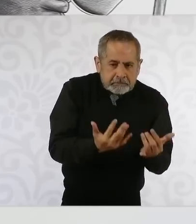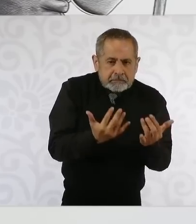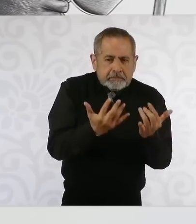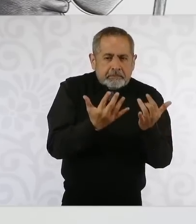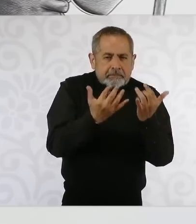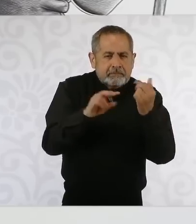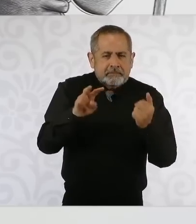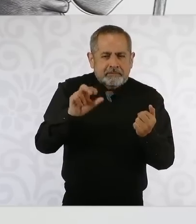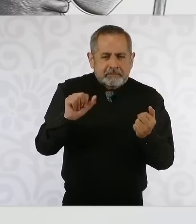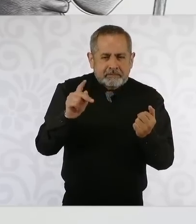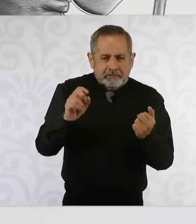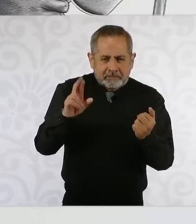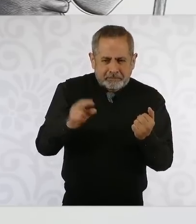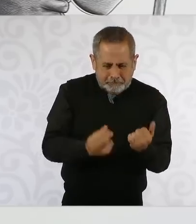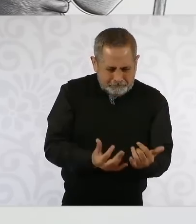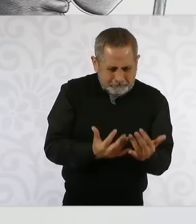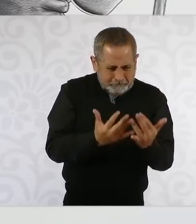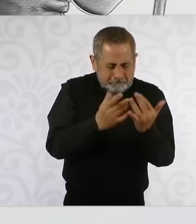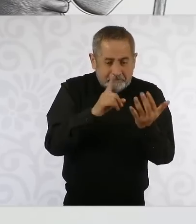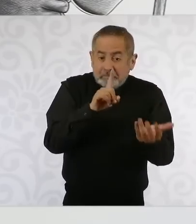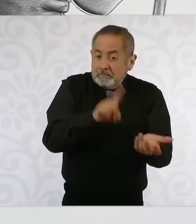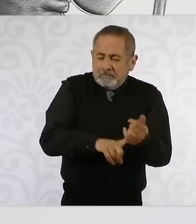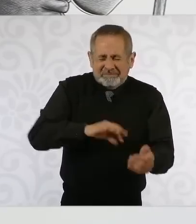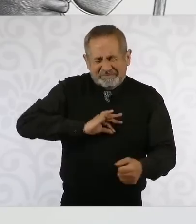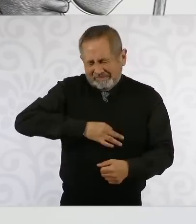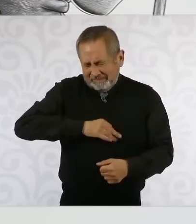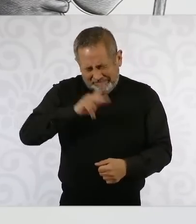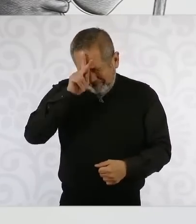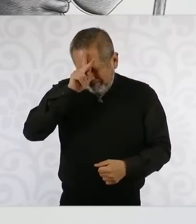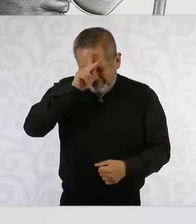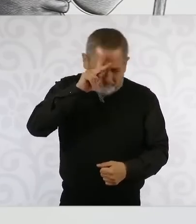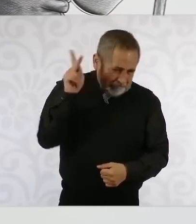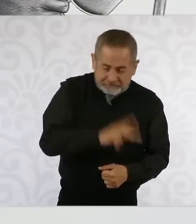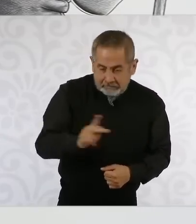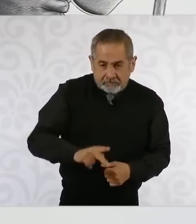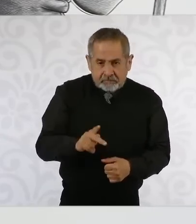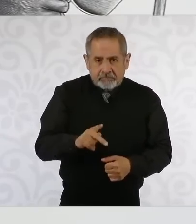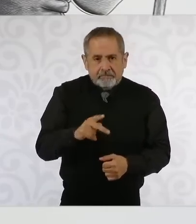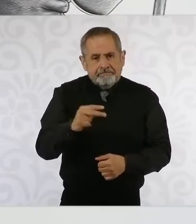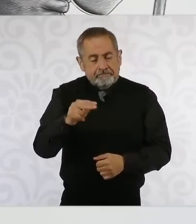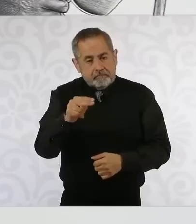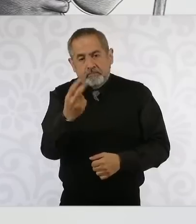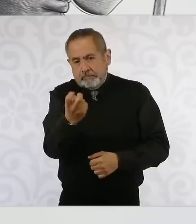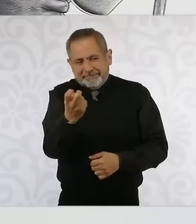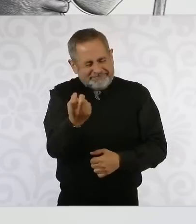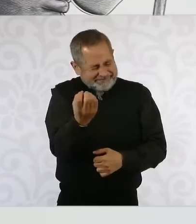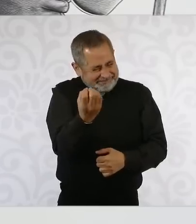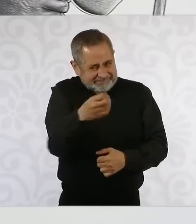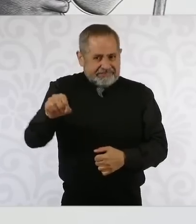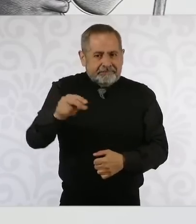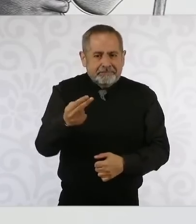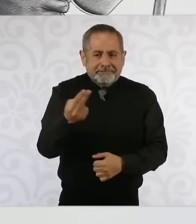resultan ser tóxicos para el operador es por eso que es imprescindible eh que el operador tenga un